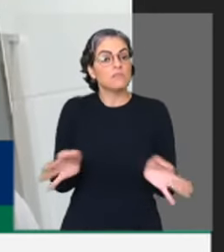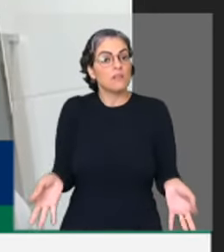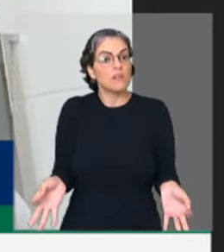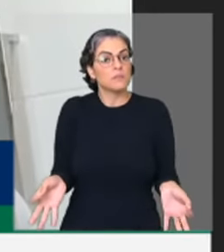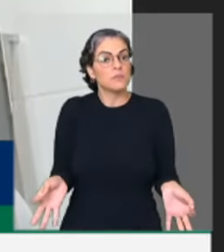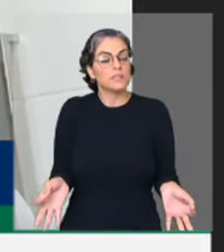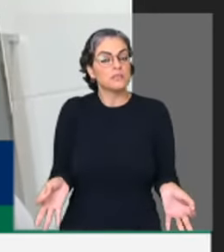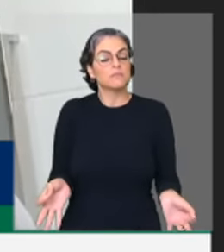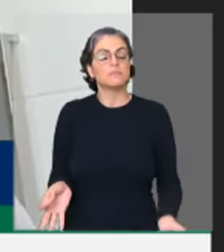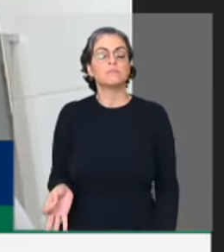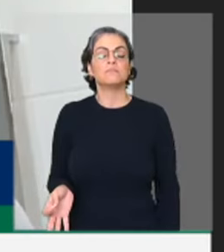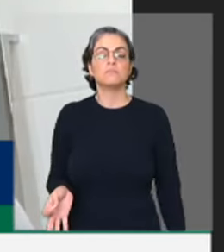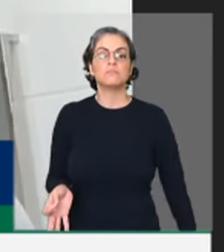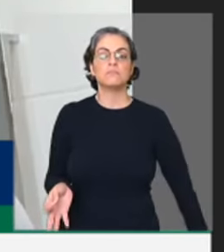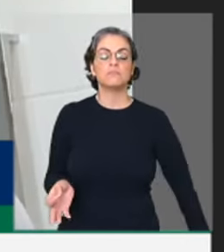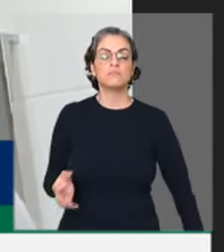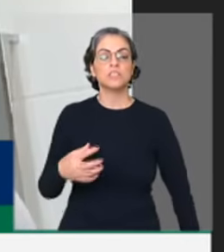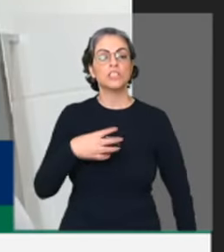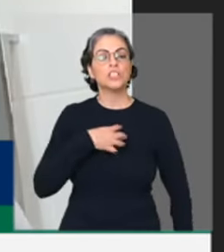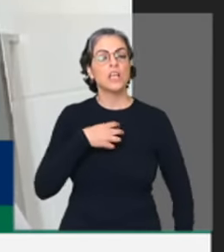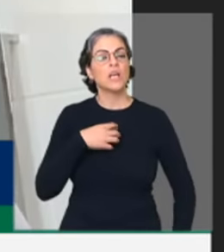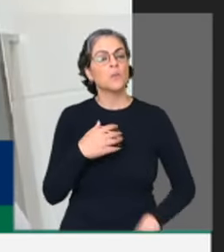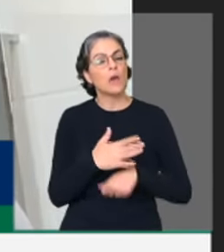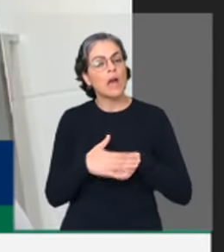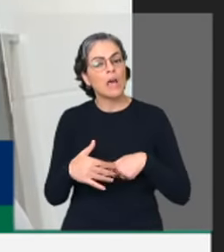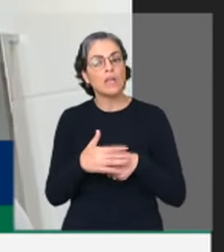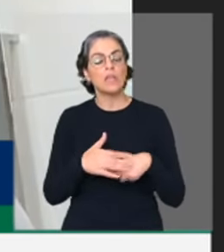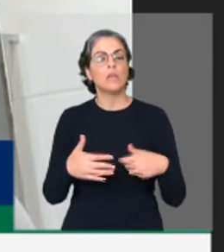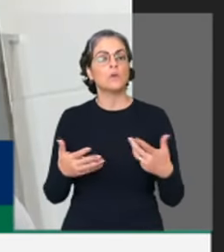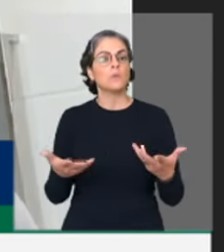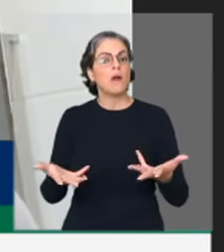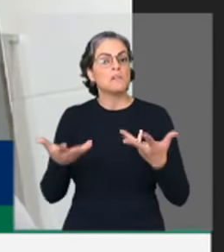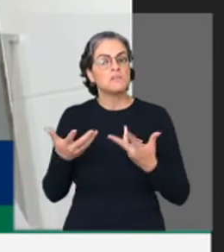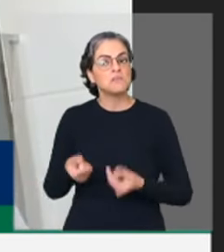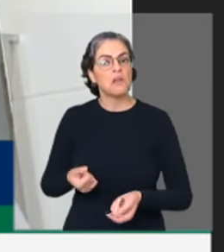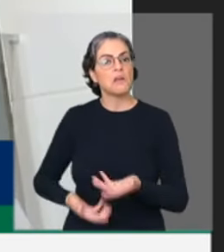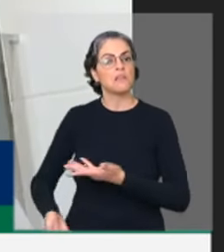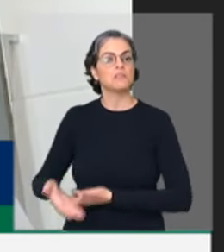SINGELA, DE FORMA CARINHOSA, ACOLHEDORA. SABIA CONVIVER COM A DIVERSIDADE, CONSTRUINDO